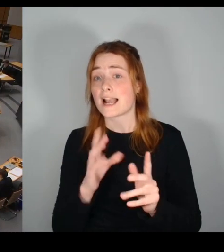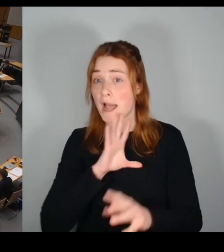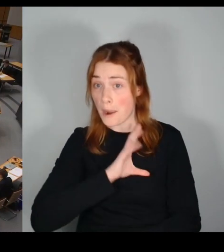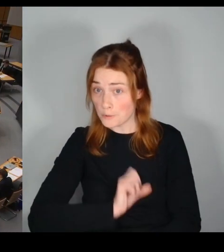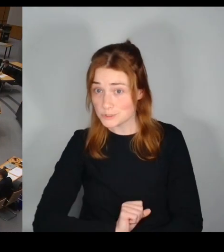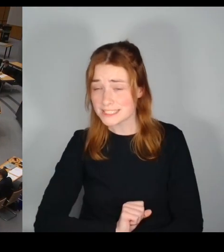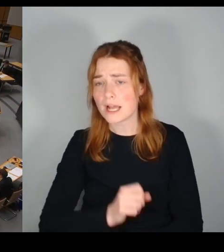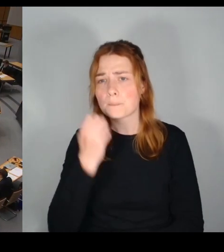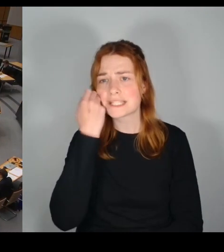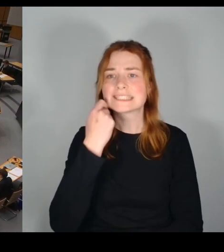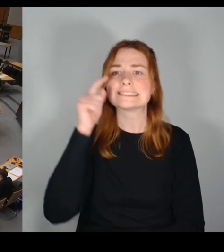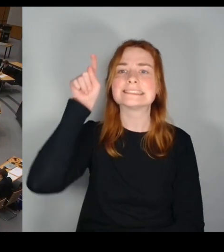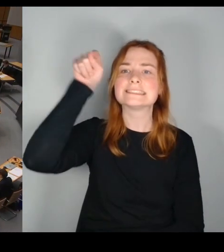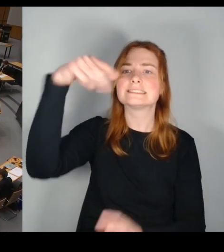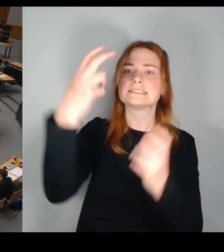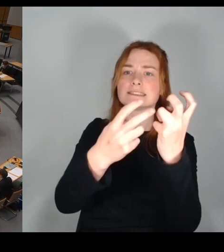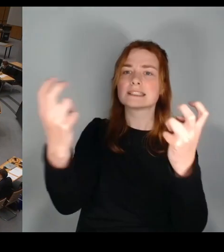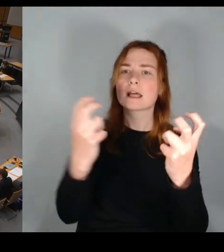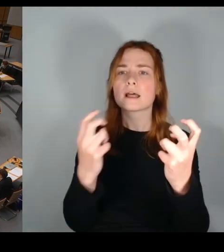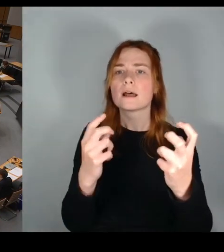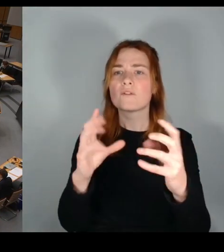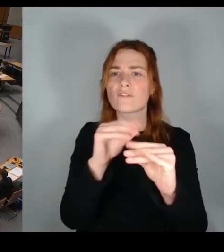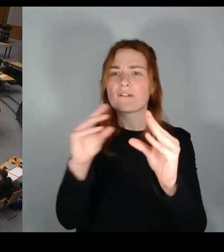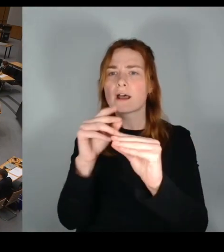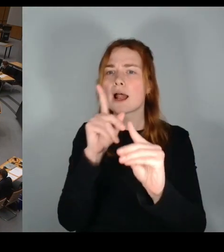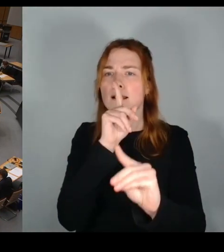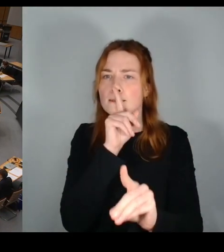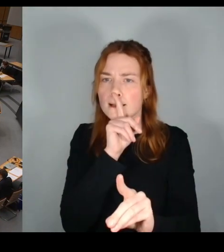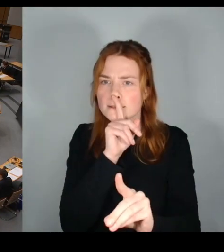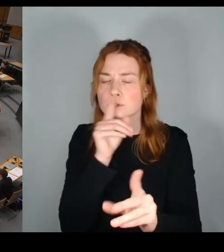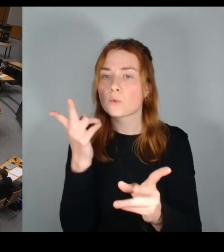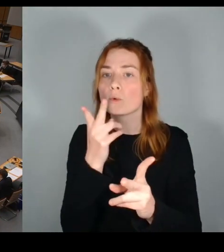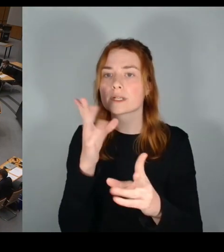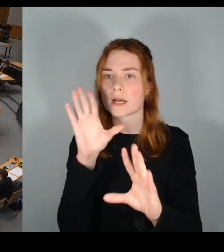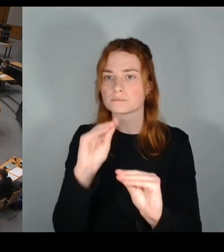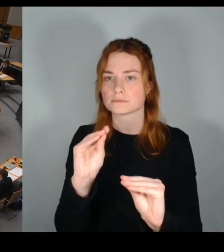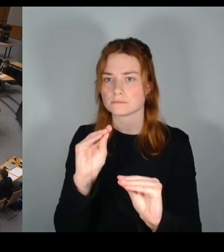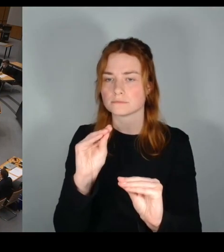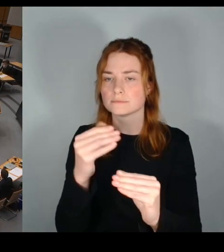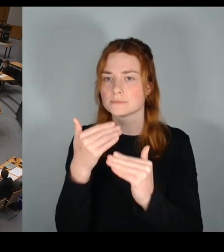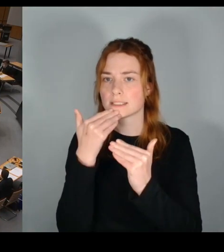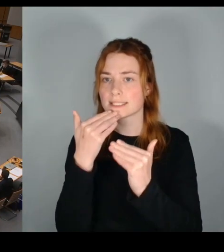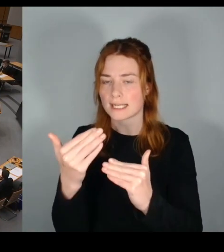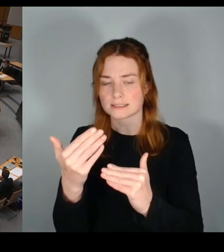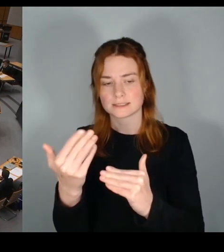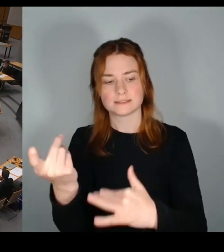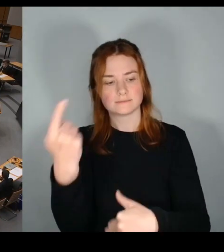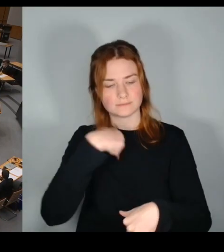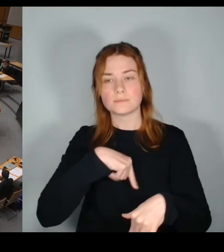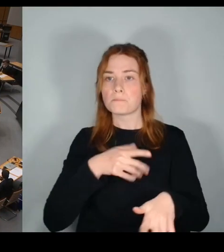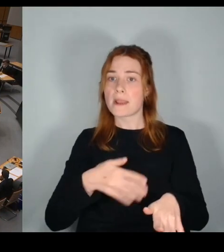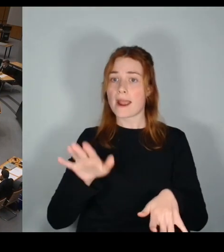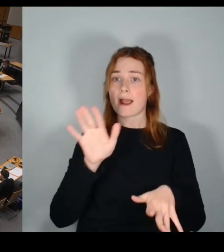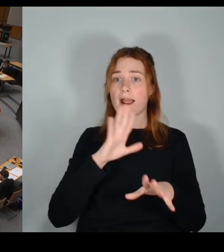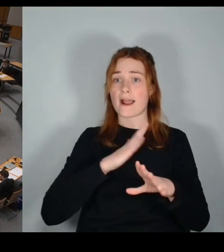Dann wäre es für uns alle hier vorne leichter. Man kriegt relativ viel hier mit und dann folgt für die AfD Fraktion der Kollege Hansel